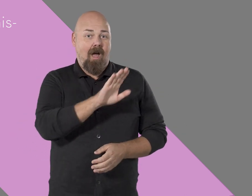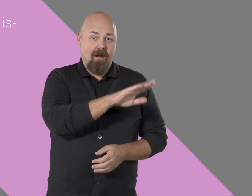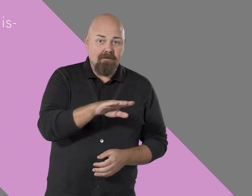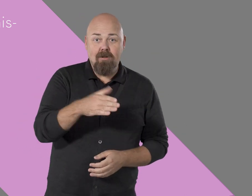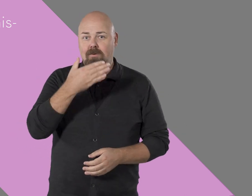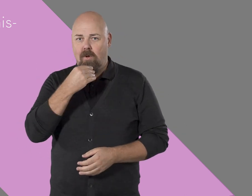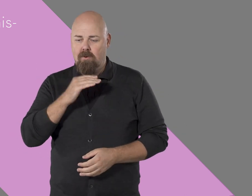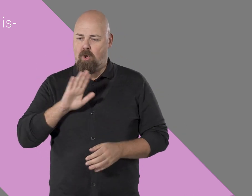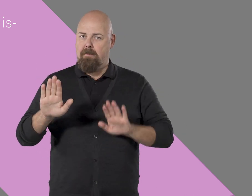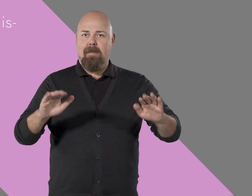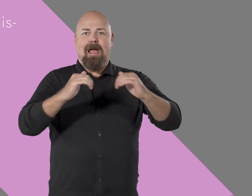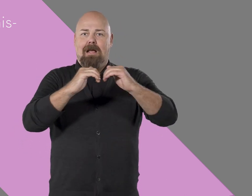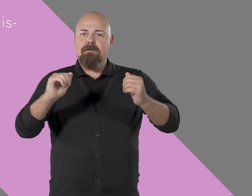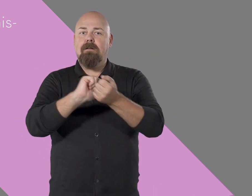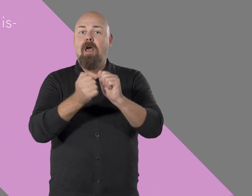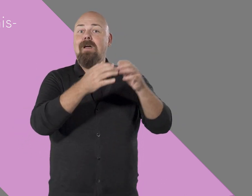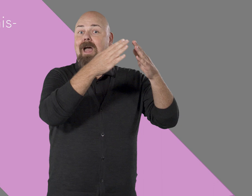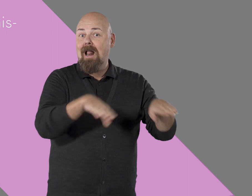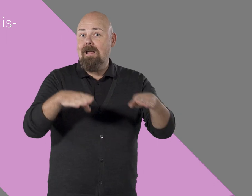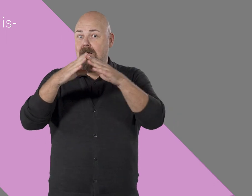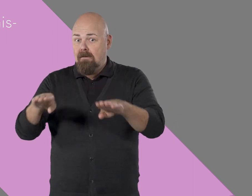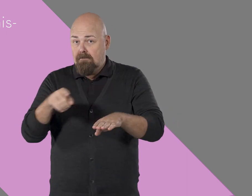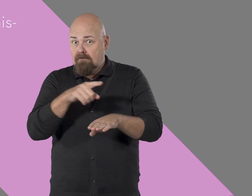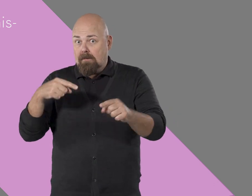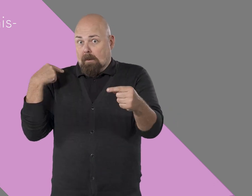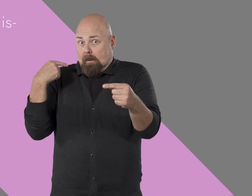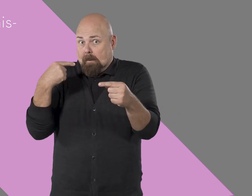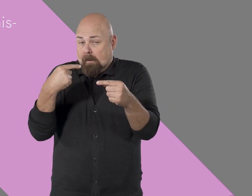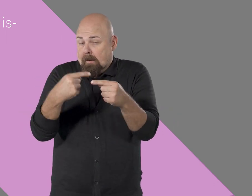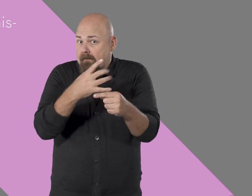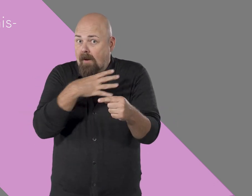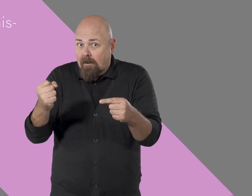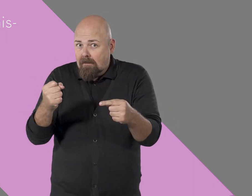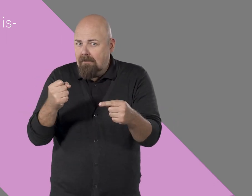Lasten ja nuorten talvileirit lähestyvät kovaa vauhtia, -